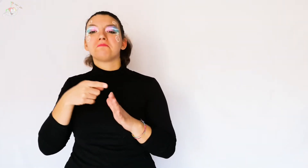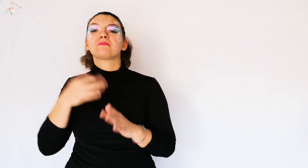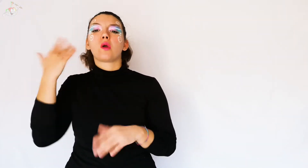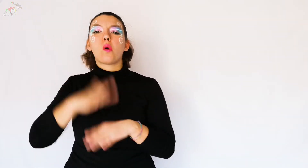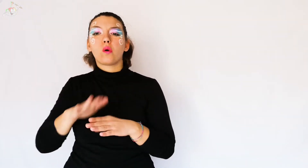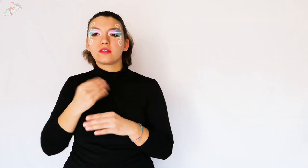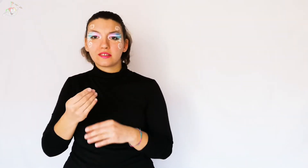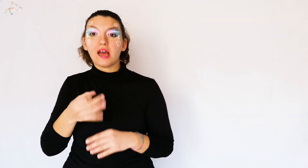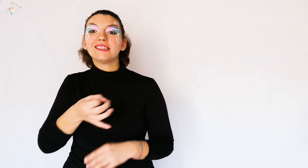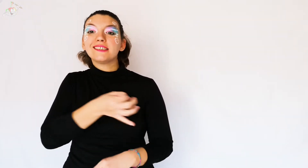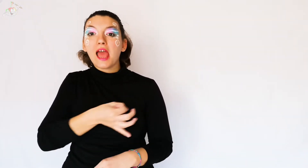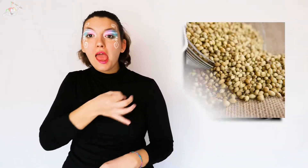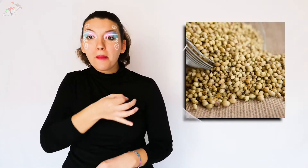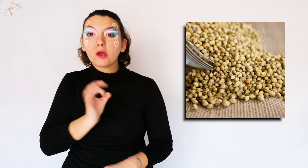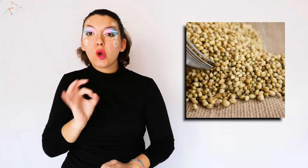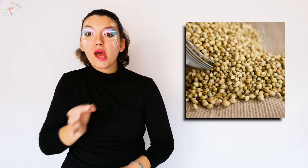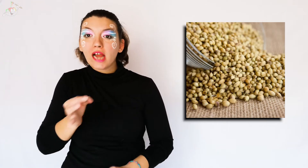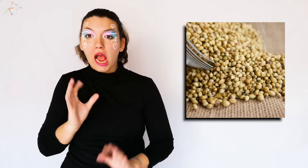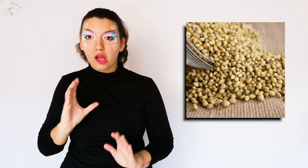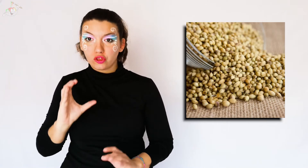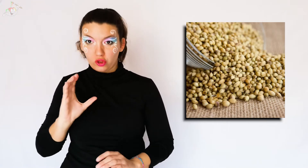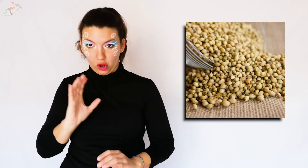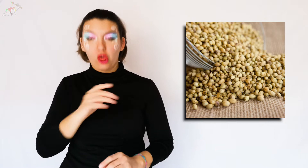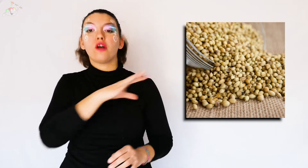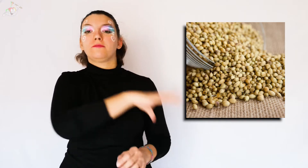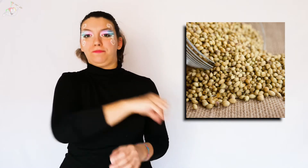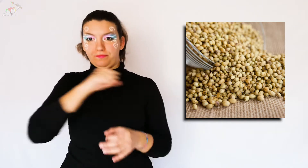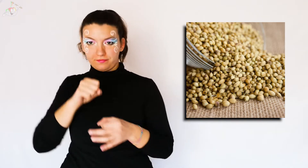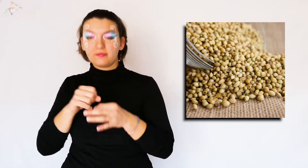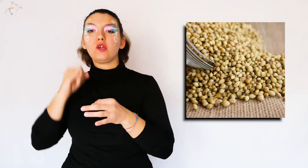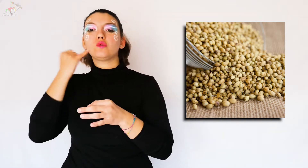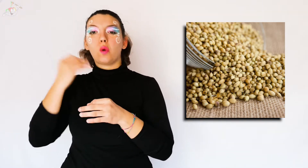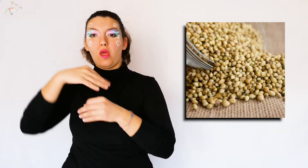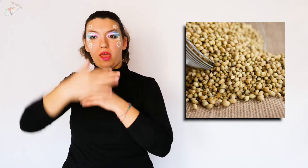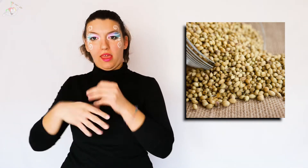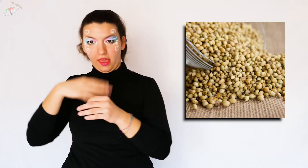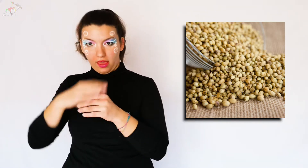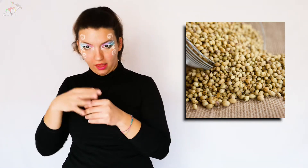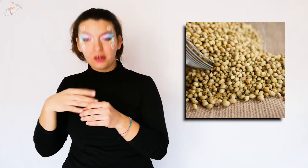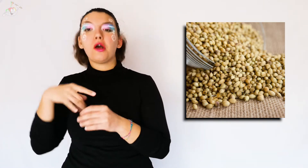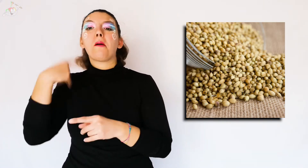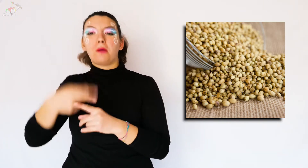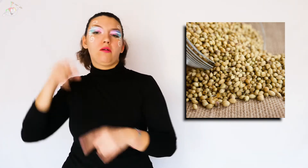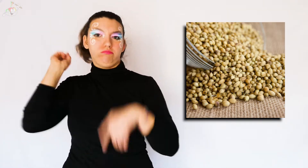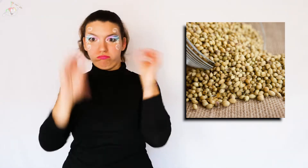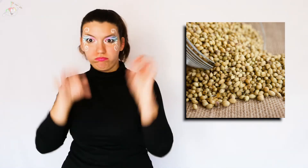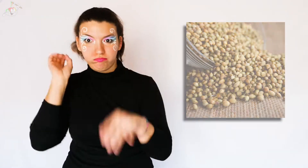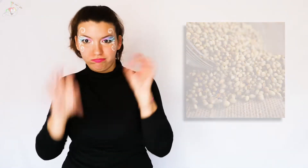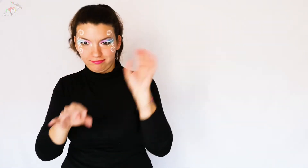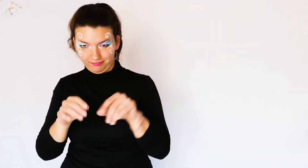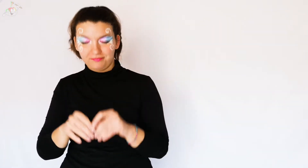si usavano i semi di coriandolo ricoperti di zucchero che poi venivano lanciati.